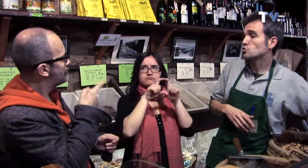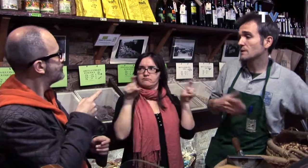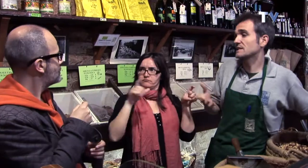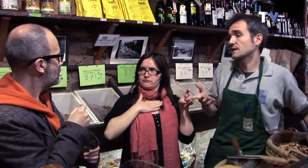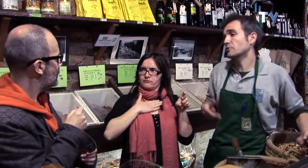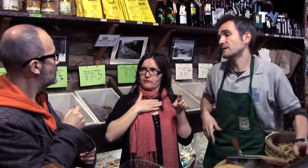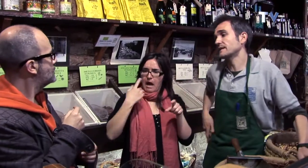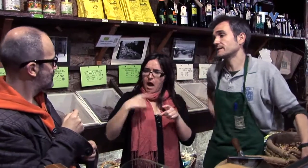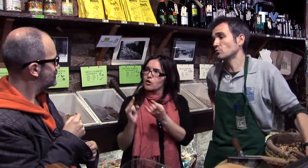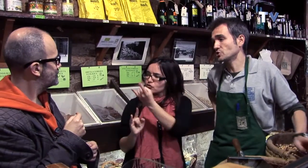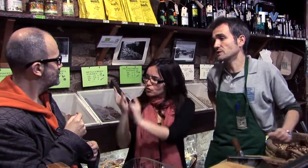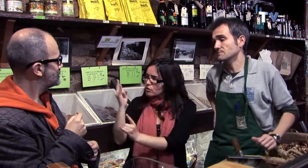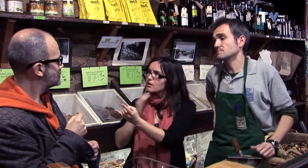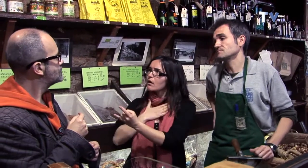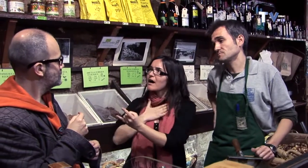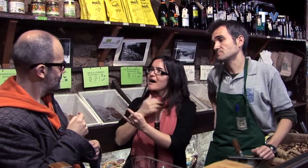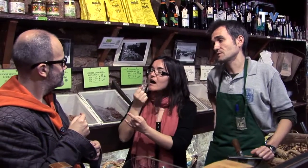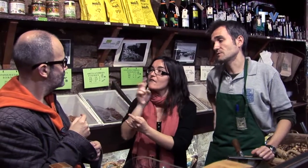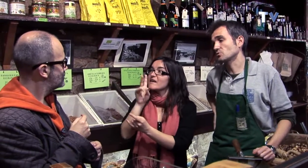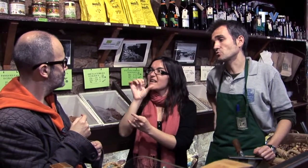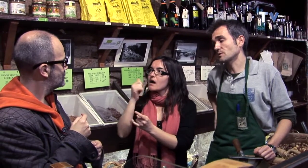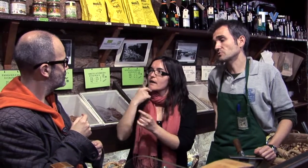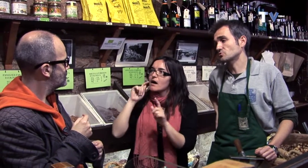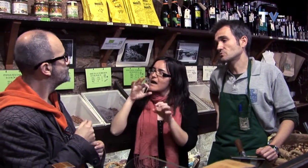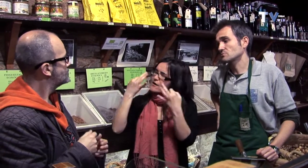Además, tenemos nuestro propio cultivo ecológico.